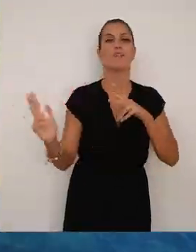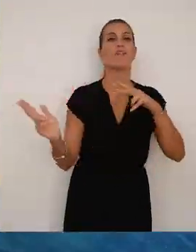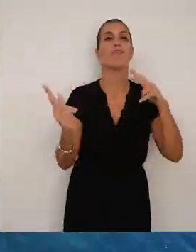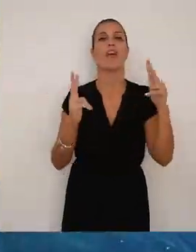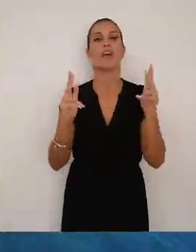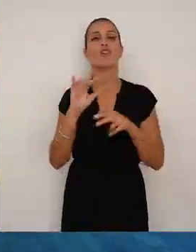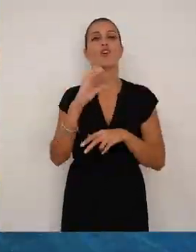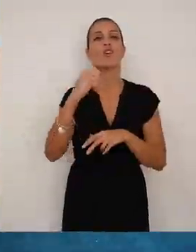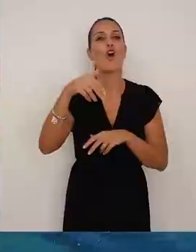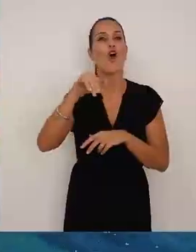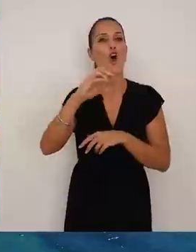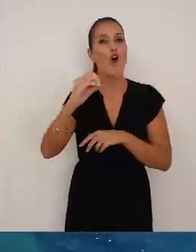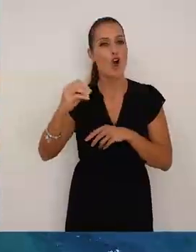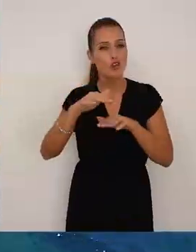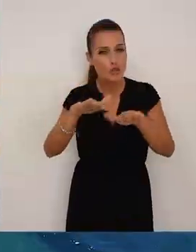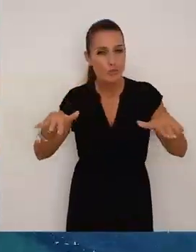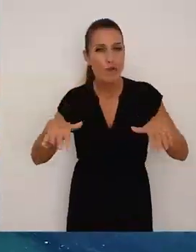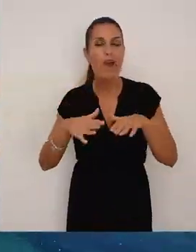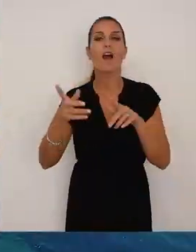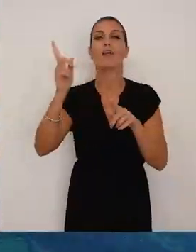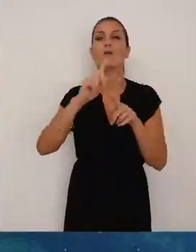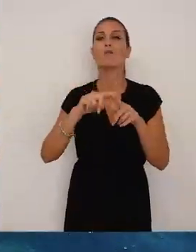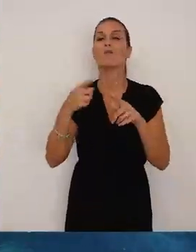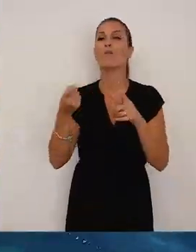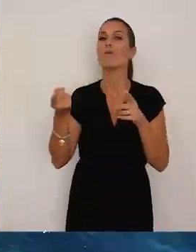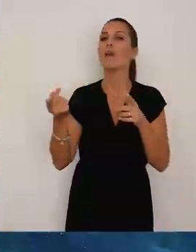brezza dello Ionio e incantati dai pittoreschi paesaggi,